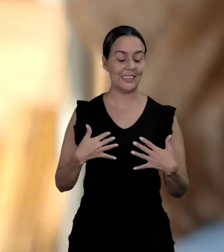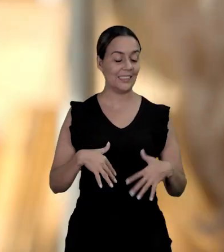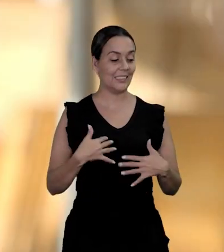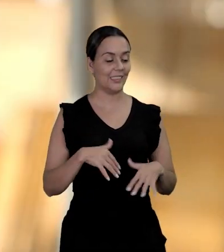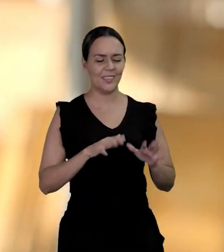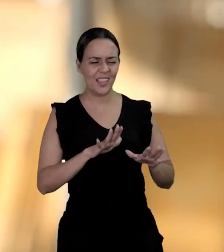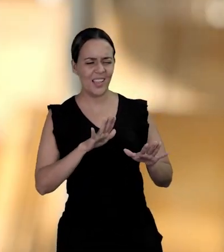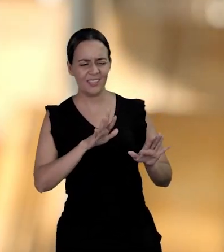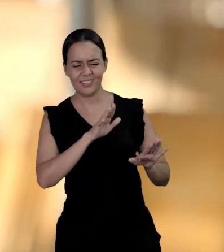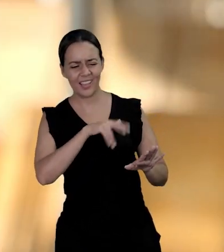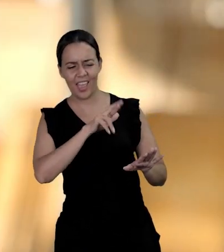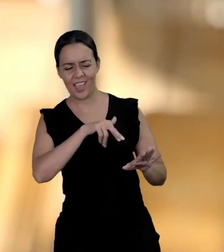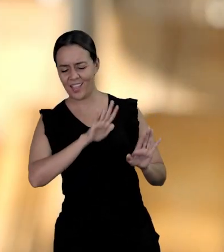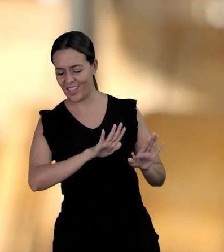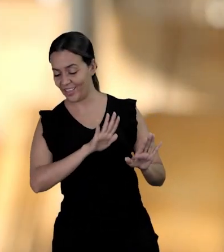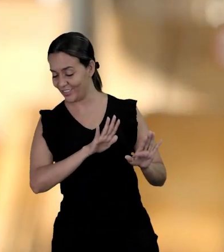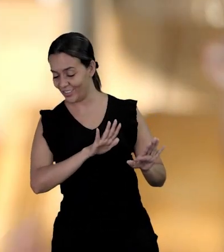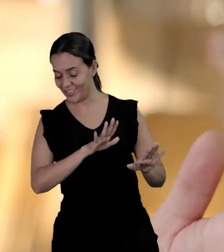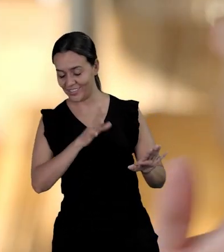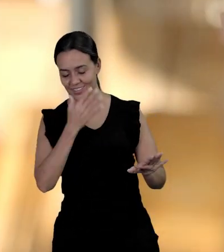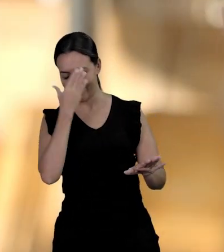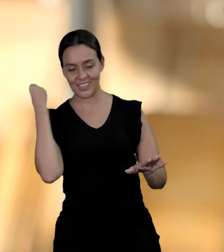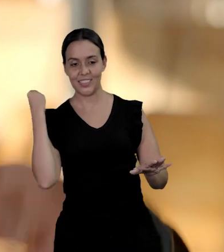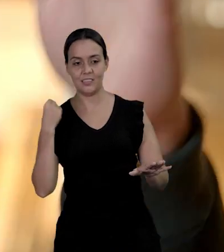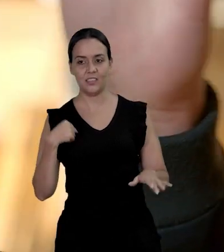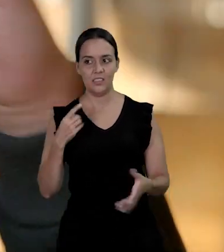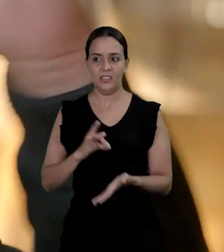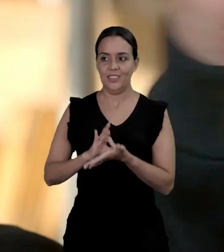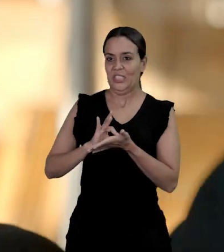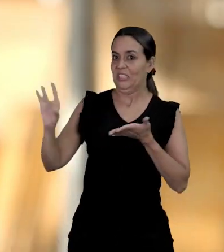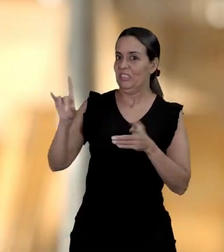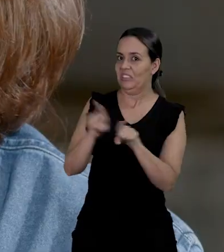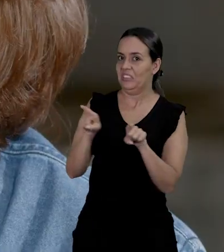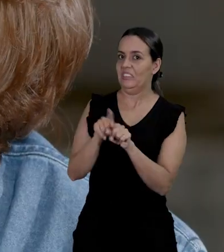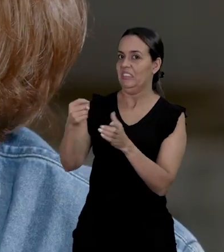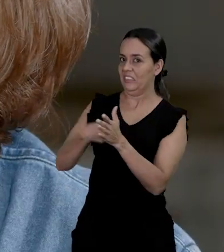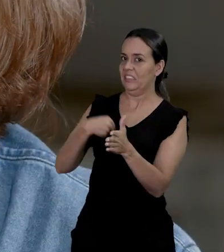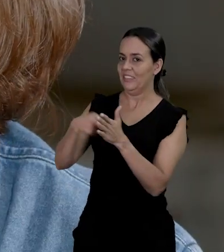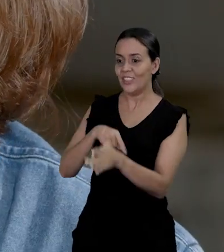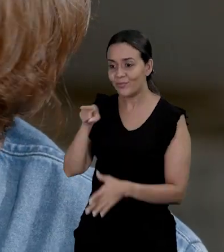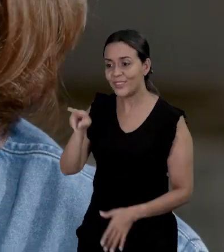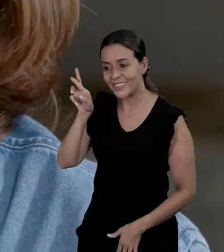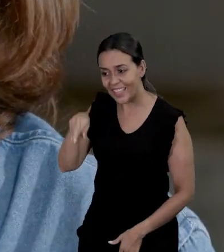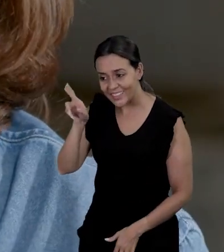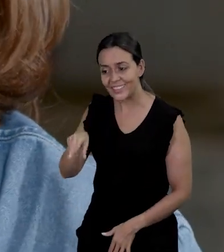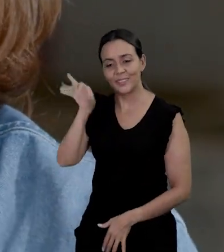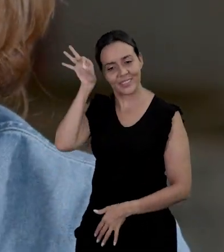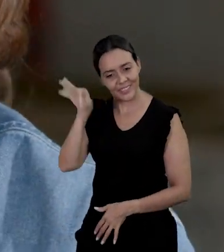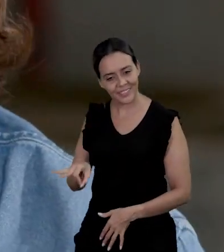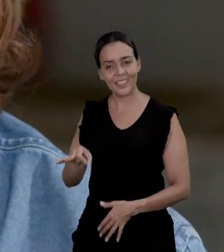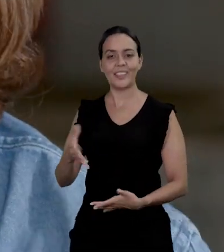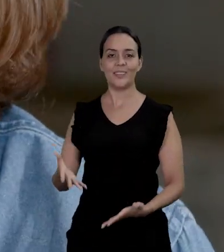Tudo bem, faz parte, né? Não pergunta mais, vai que ela esquece, tomara. E eu odiava quando perguntavam isso para mim. Claro. Você tem razão,